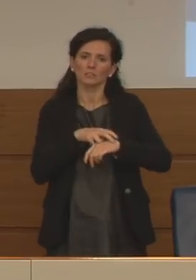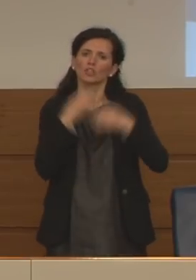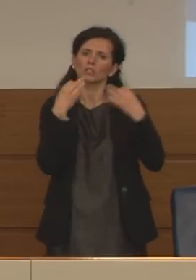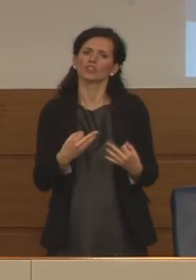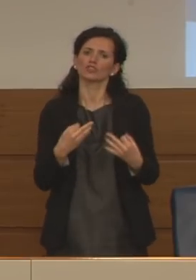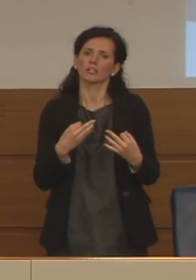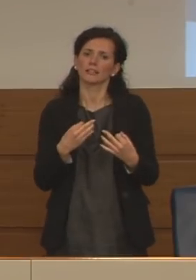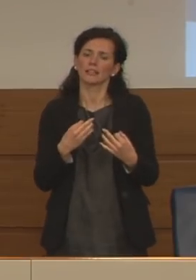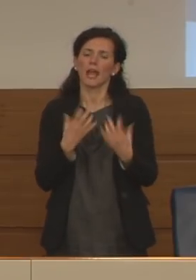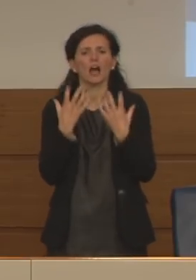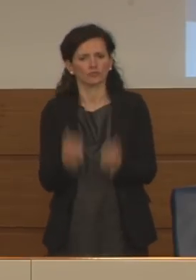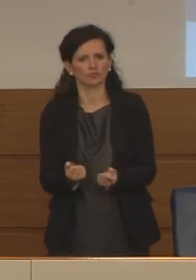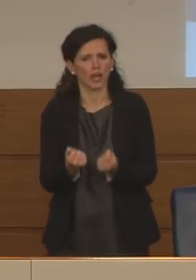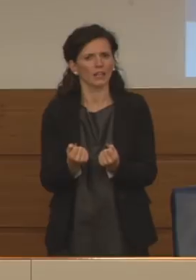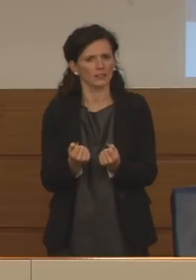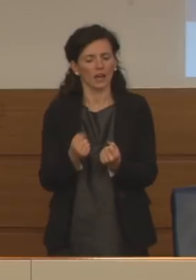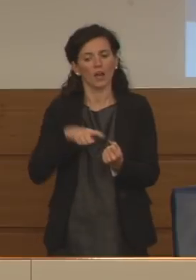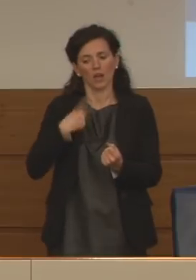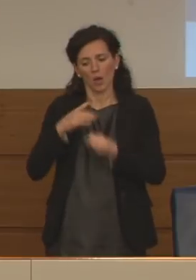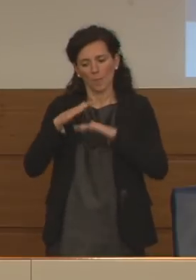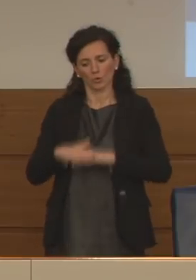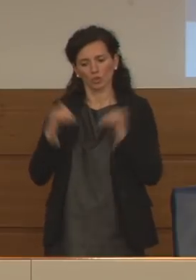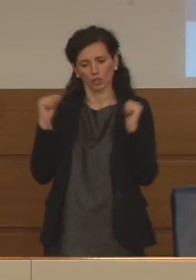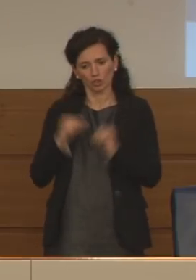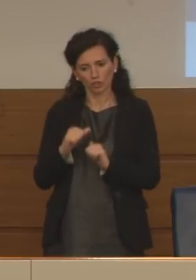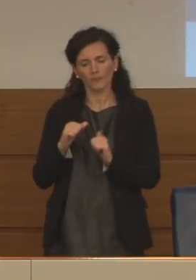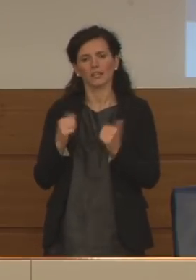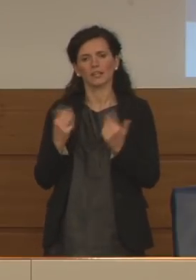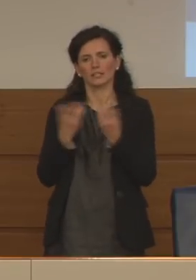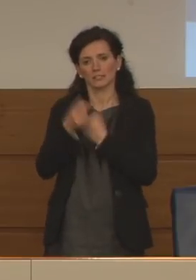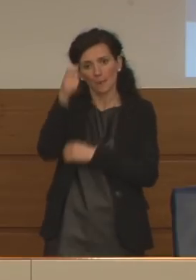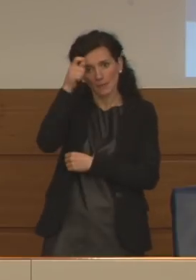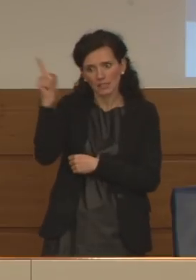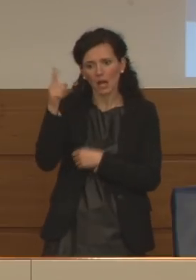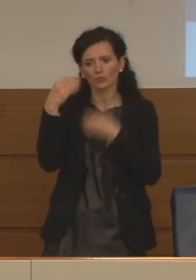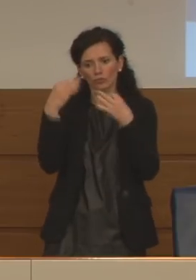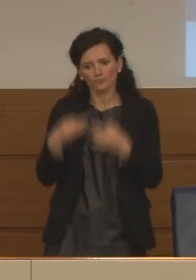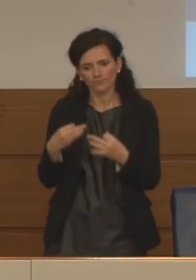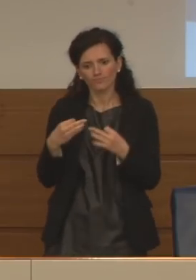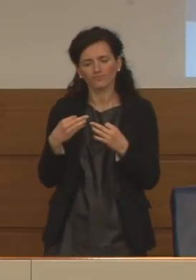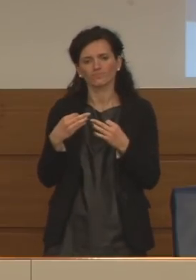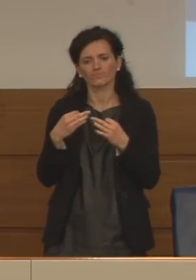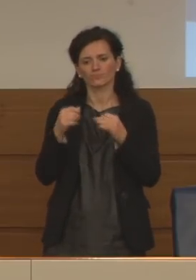Protezione Civile e dello Stato definire il modello autorizzativo